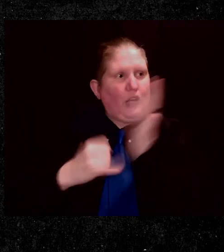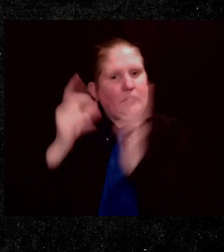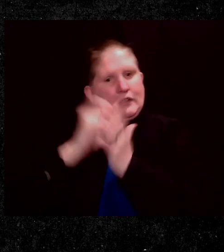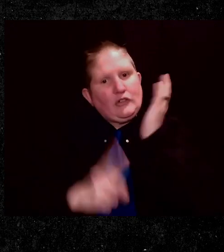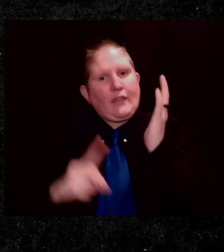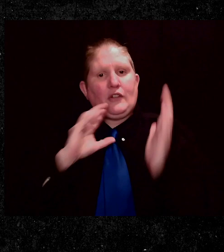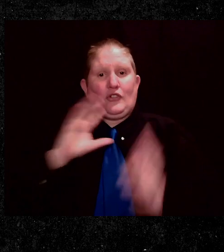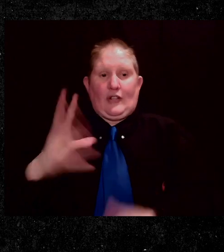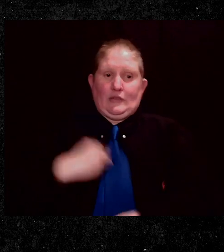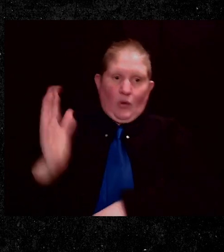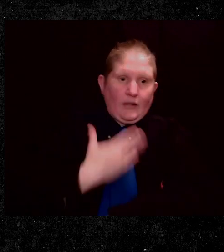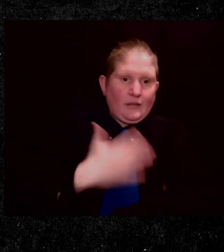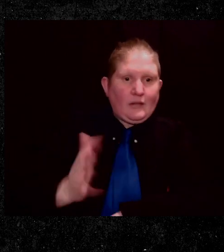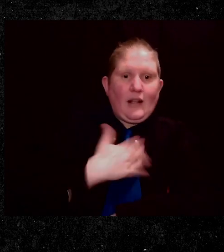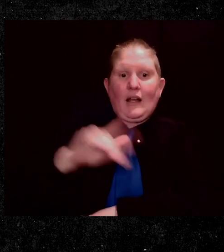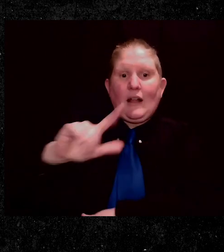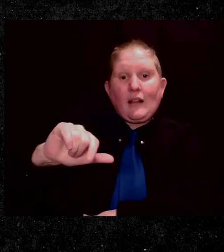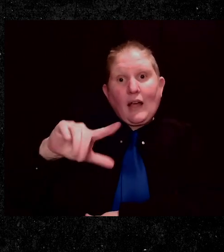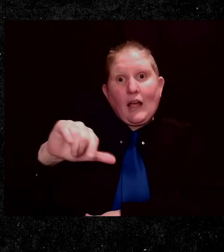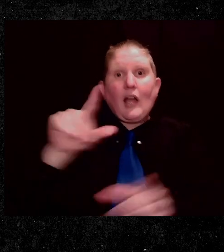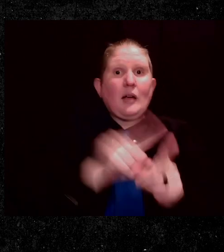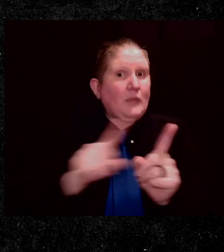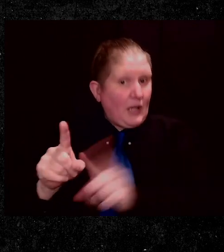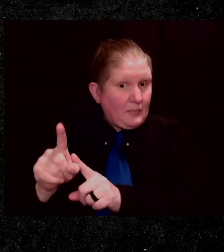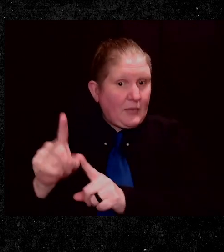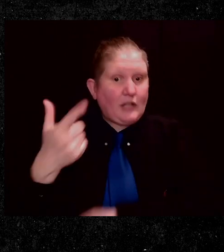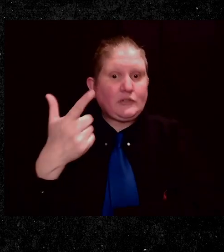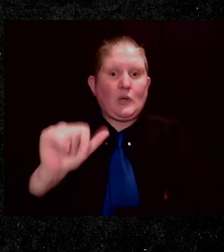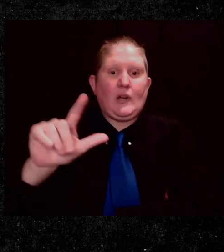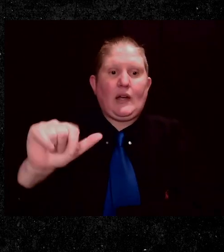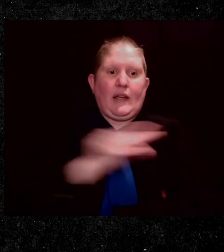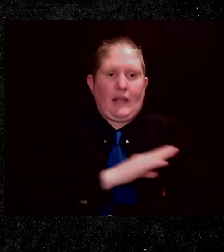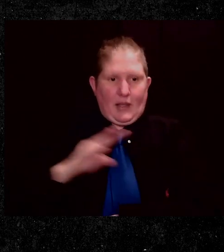y estoy en la dirección artística del Trans Chorus de Los Ángeles